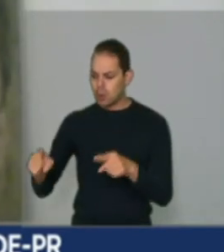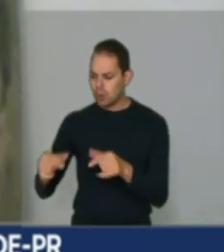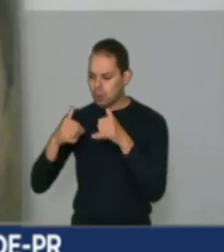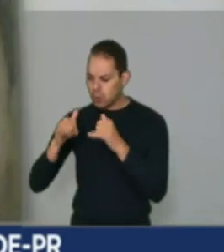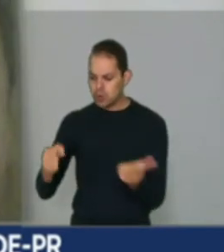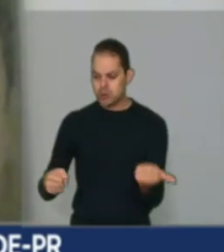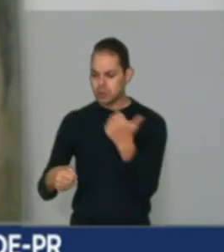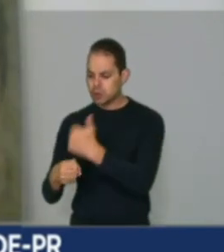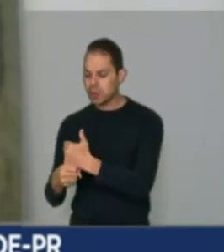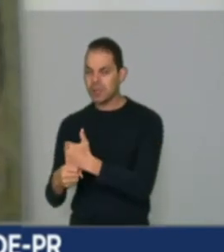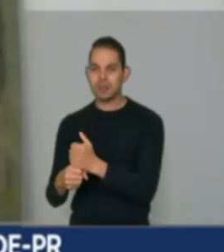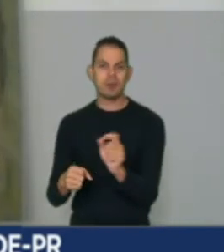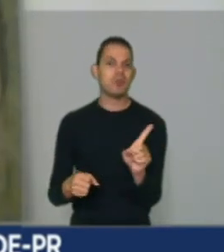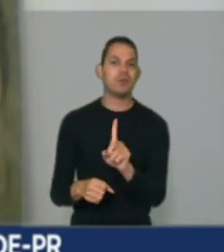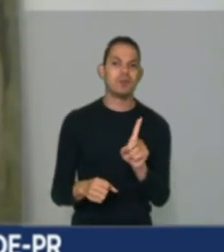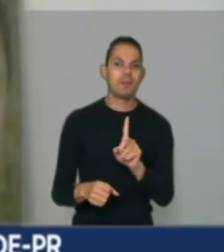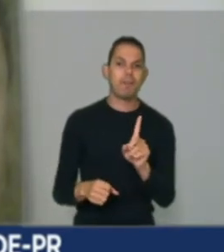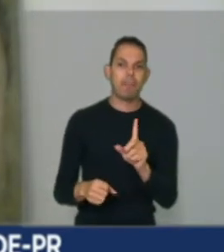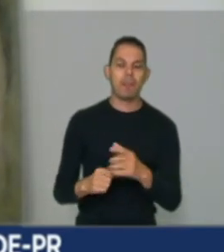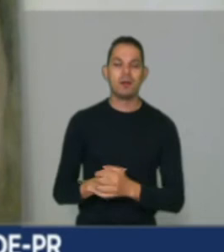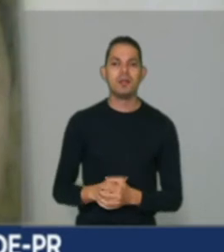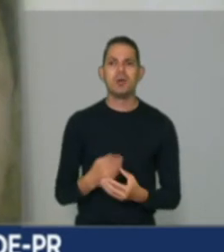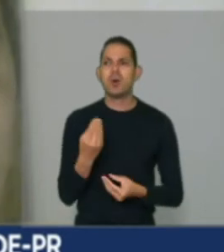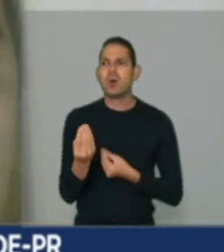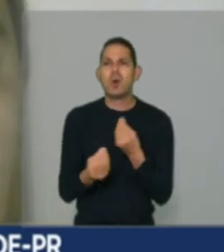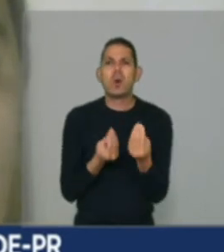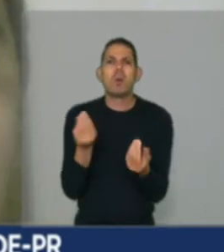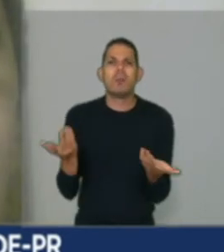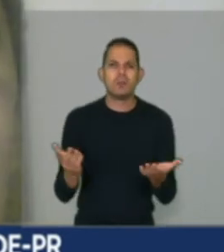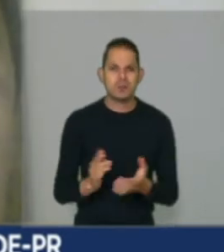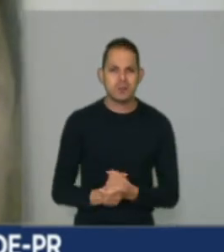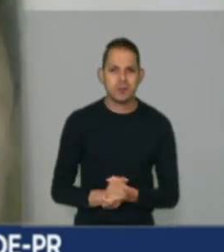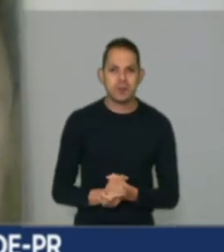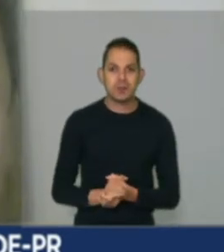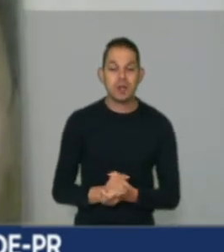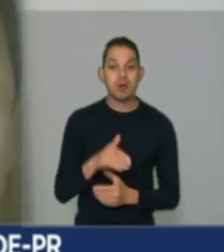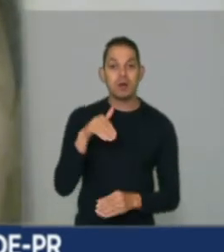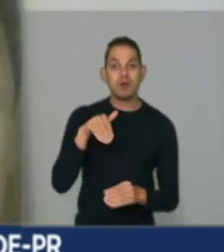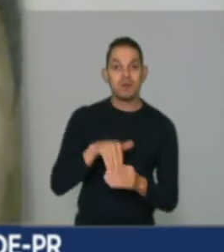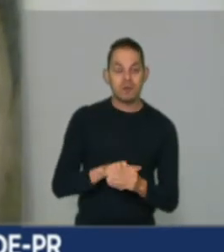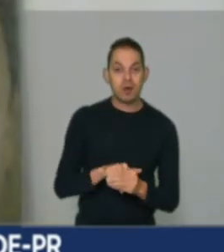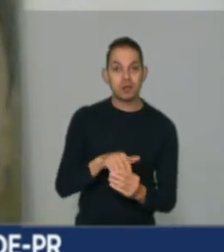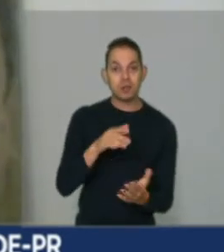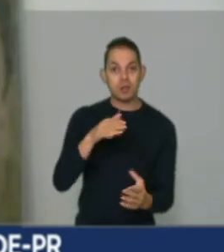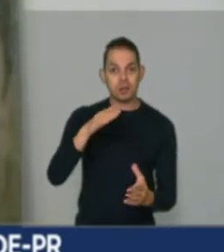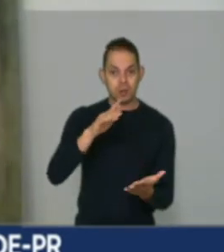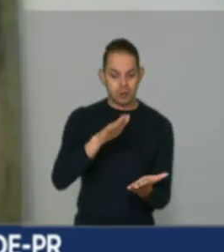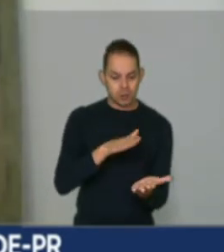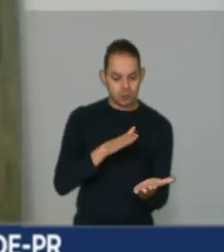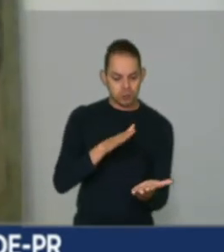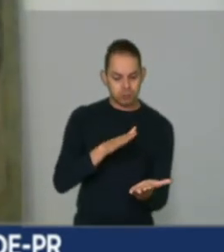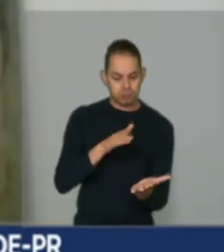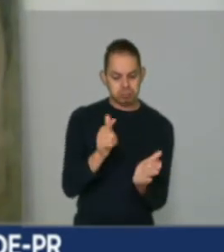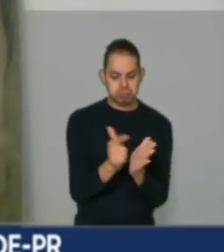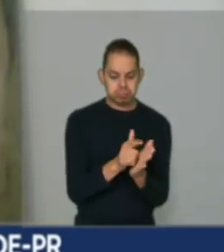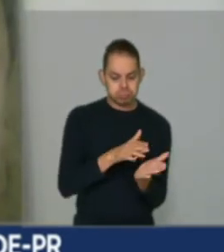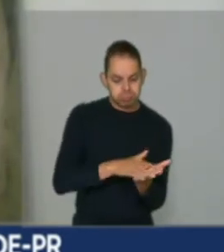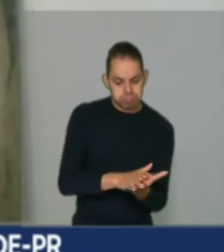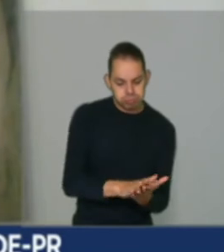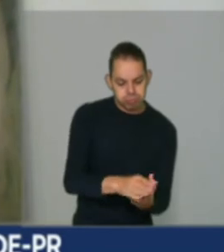NÃO. COMO QUE FUNCIONARÁ? O VOTO SERÁ ... IMPRESSO E DEPOSITADO AUTO MAÇO AMENT EM